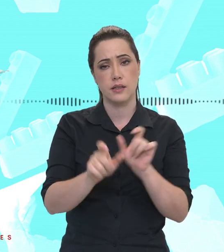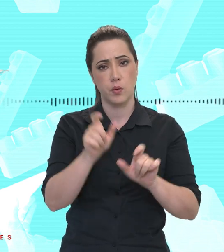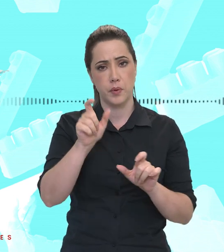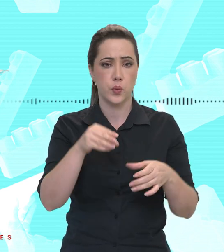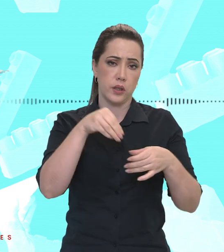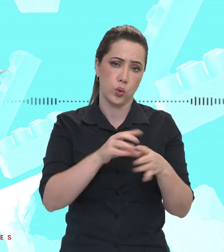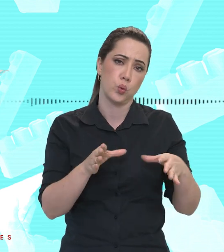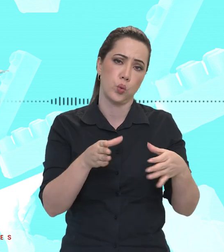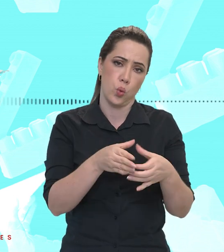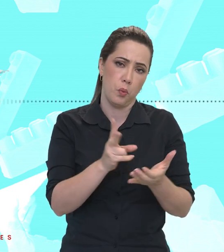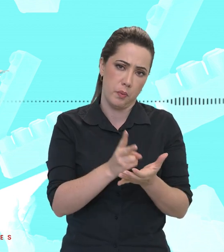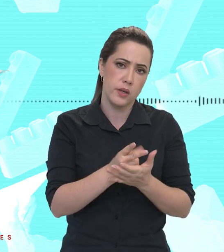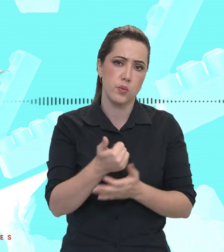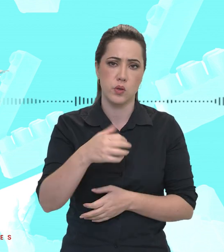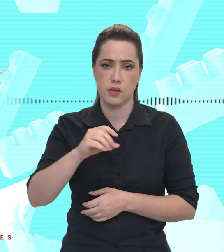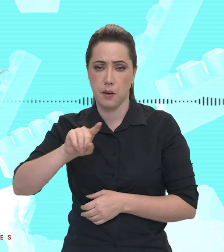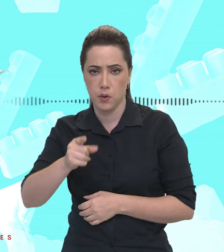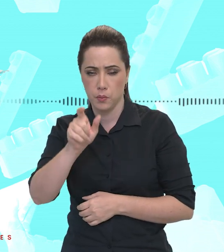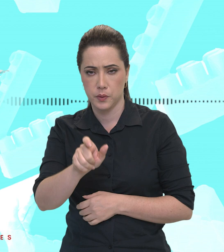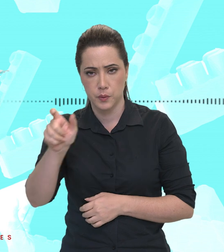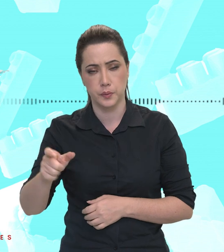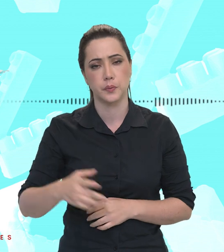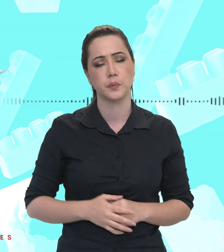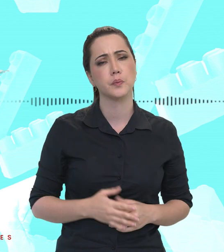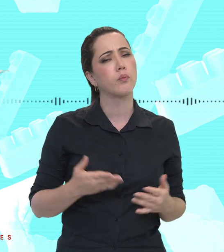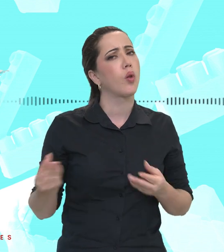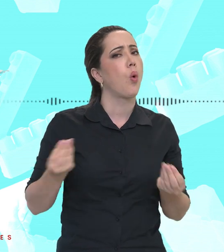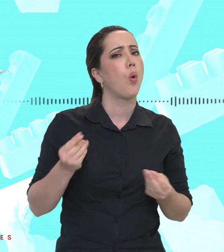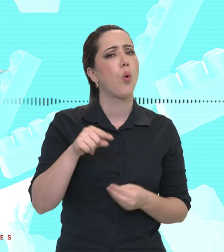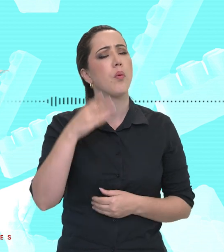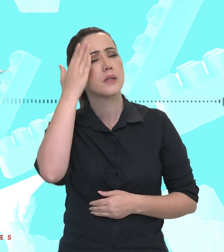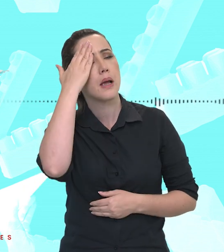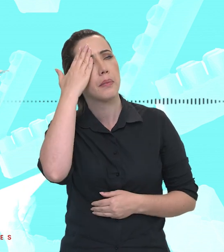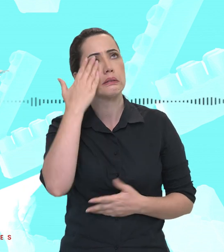a cada 100 mil. [trilha sonora toca ao fundo] 🎶 [Leyberson] Deixando um pouco os números de lado, o que torna essa e outras histórias